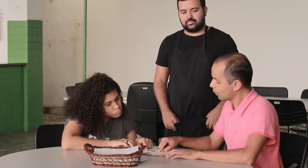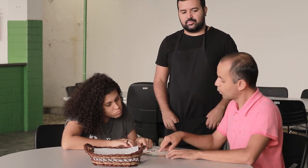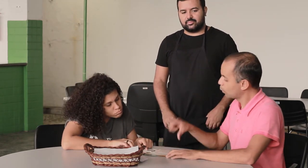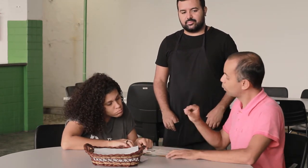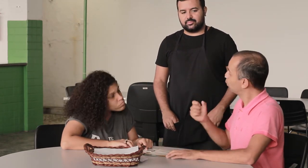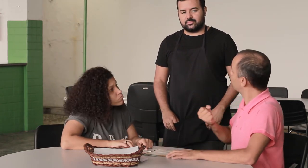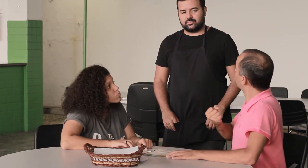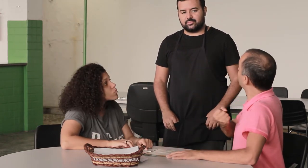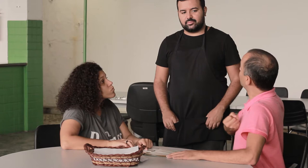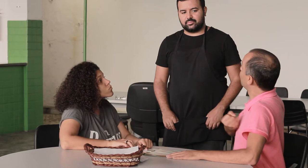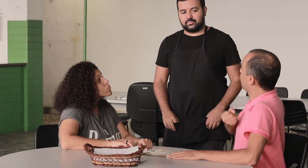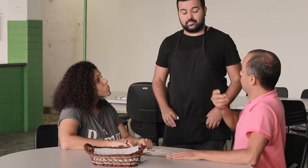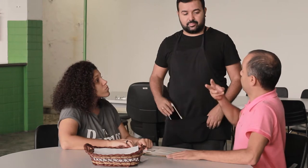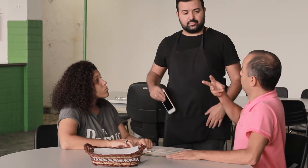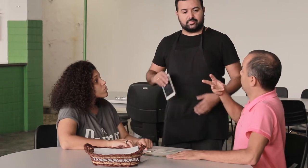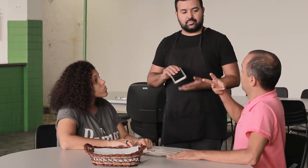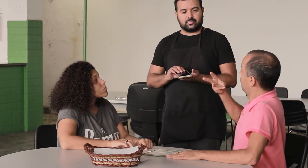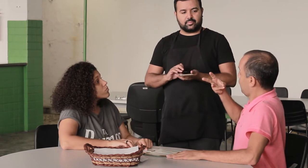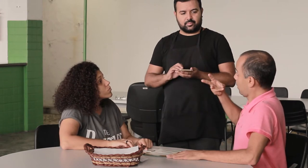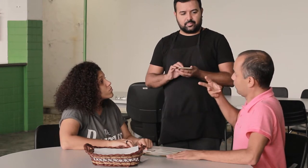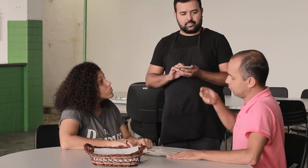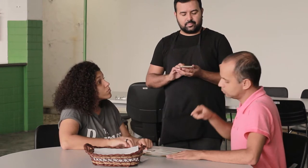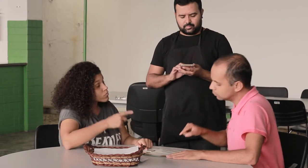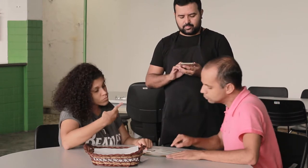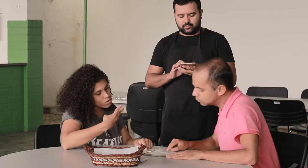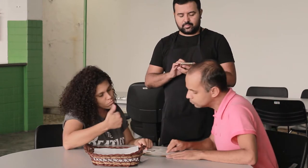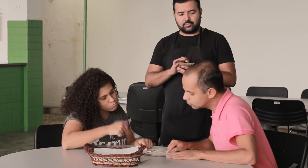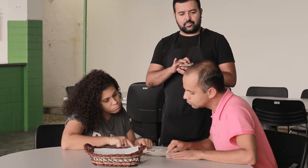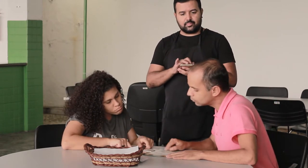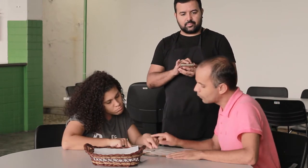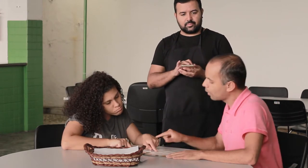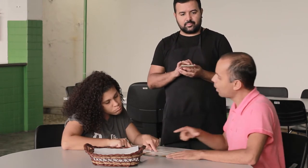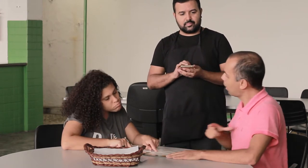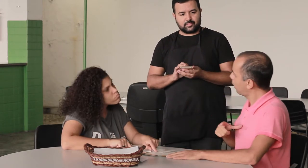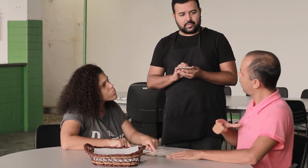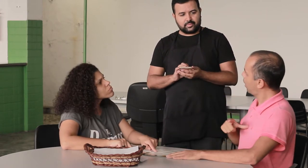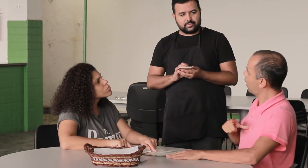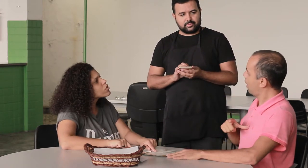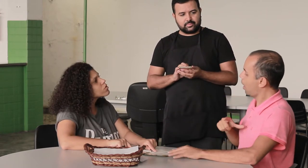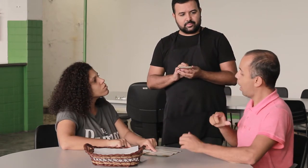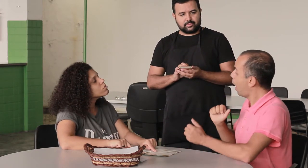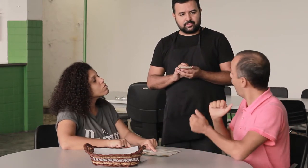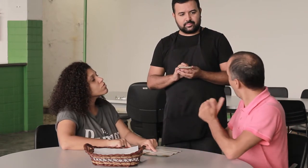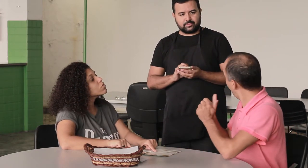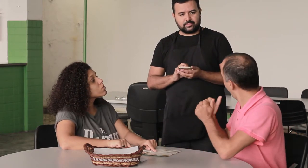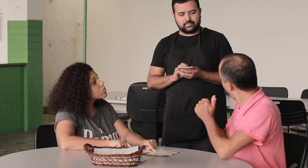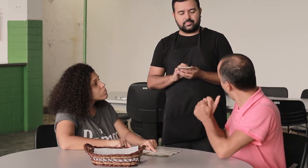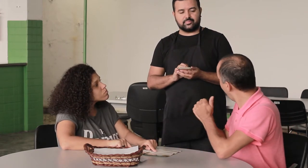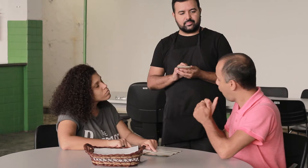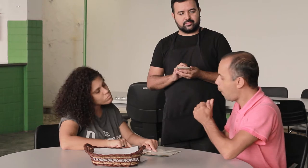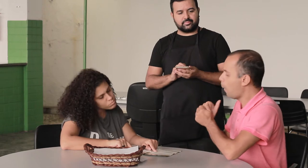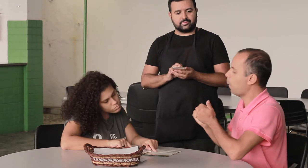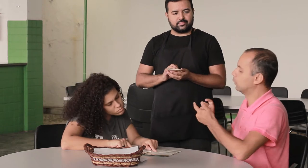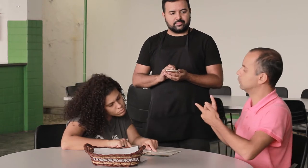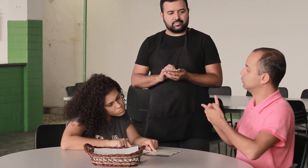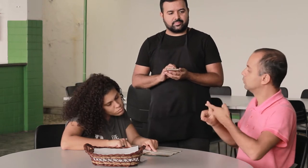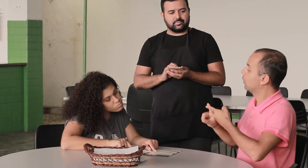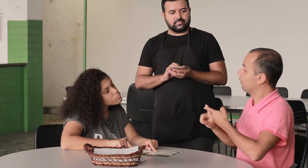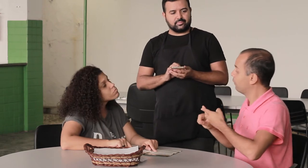Eu vou escolher o número 3 É o que tem: arroz feijão